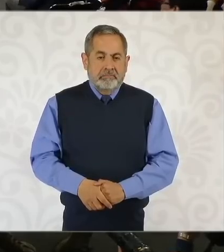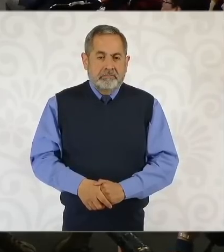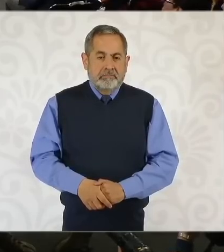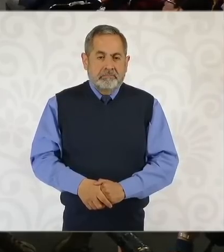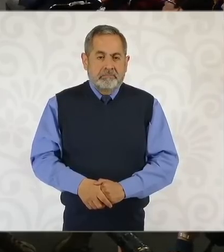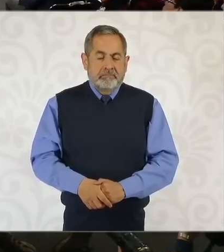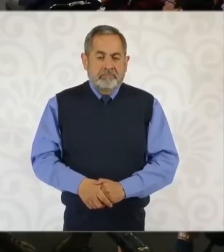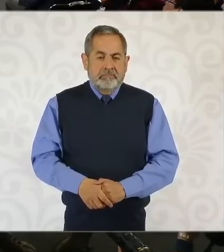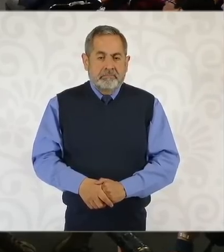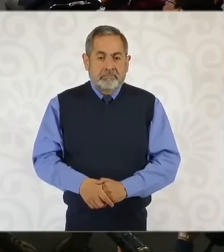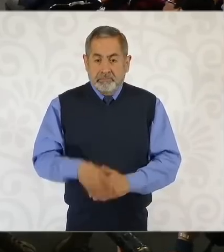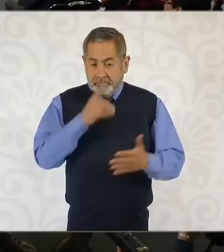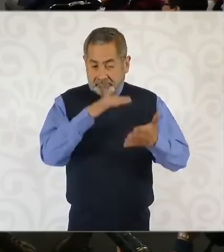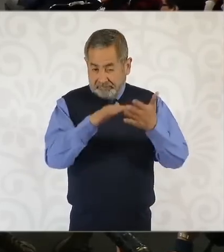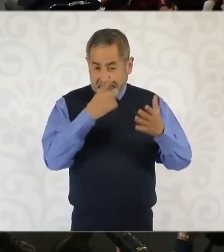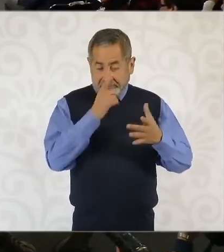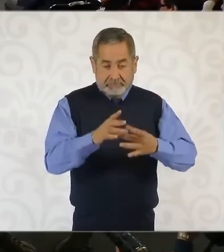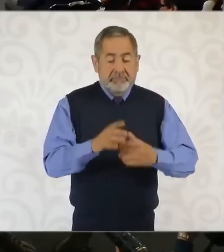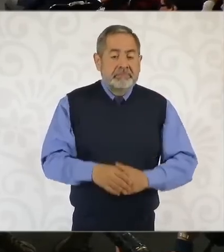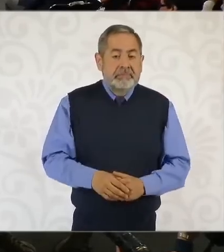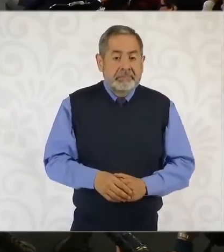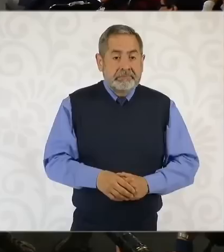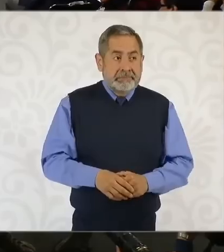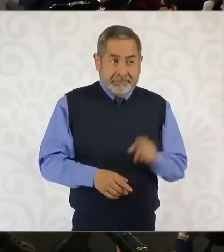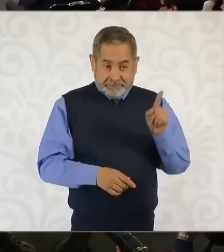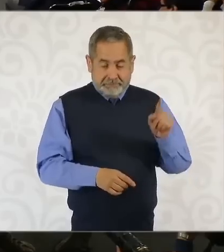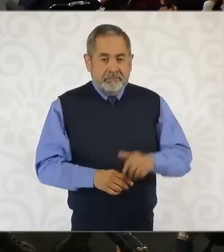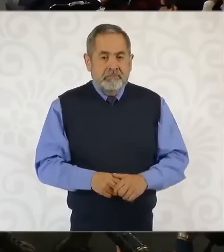muchas fíjense esto el